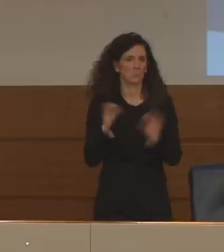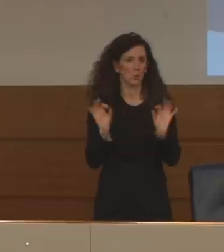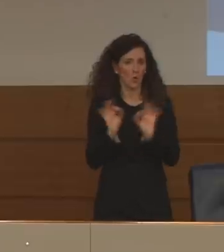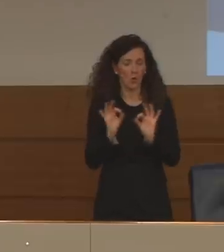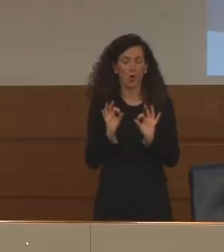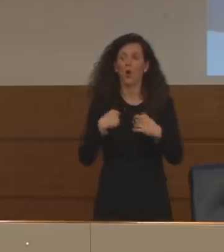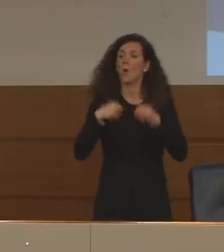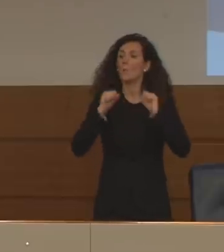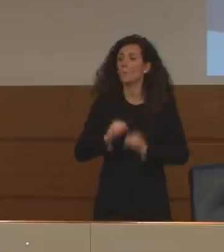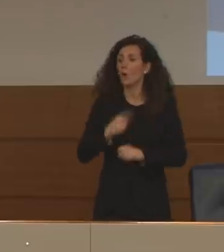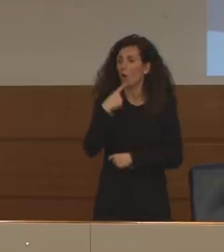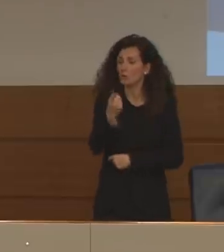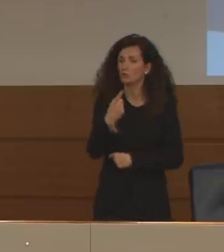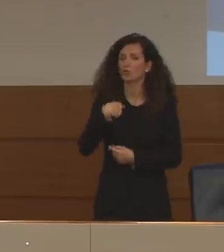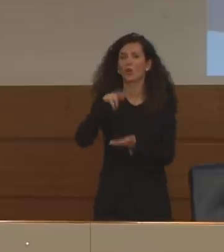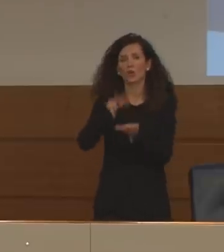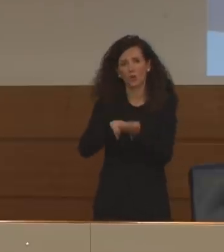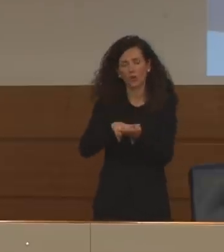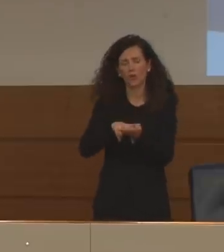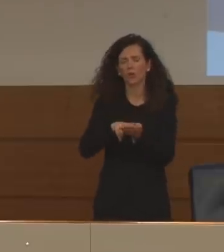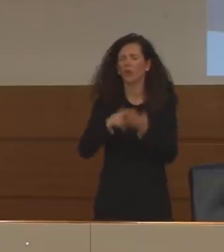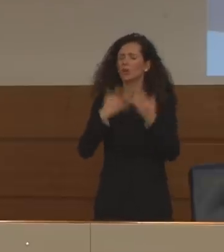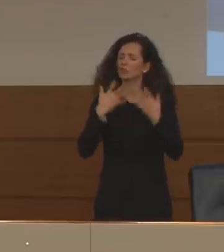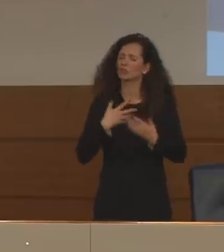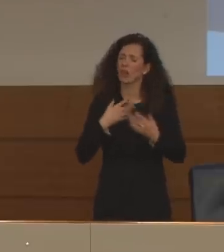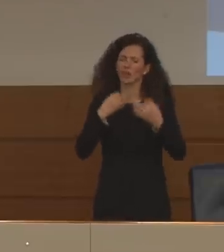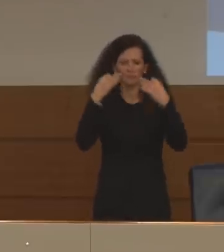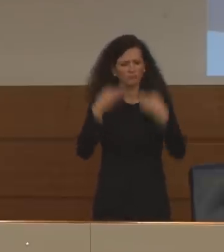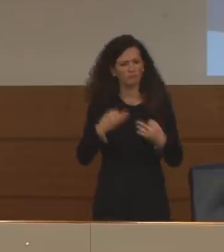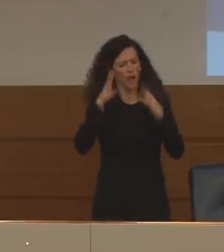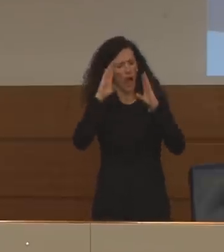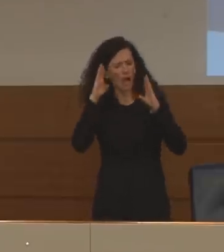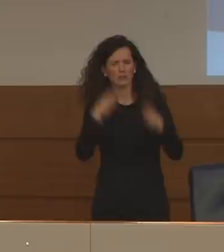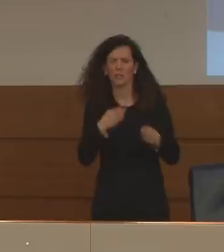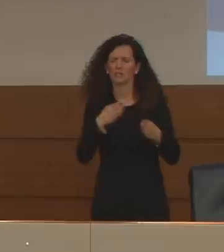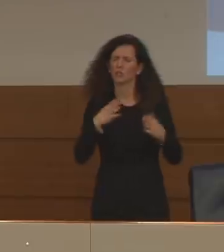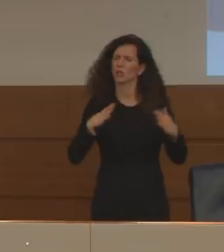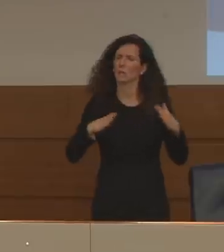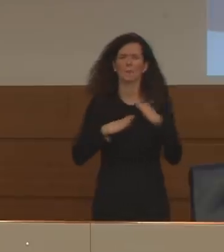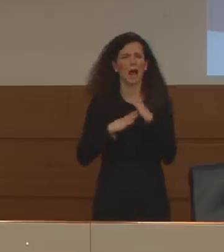confermare che c'è la massima attenzione e tutto ciò che è possibile fare viene